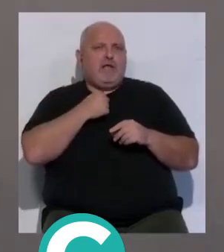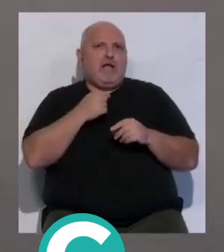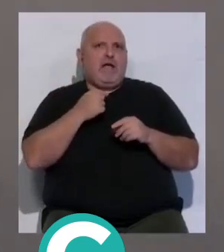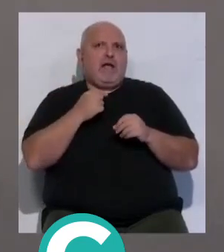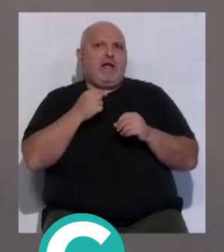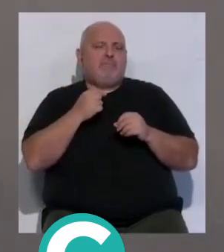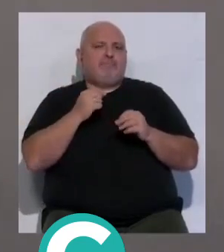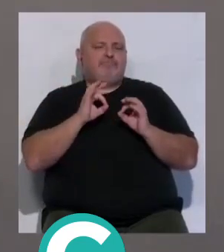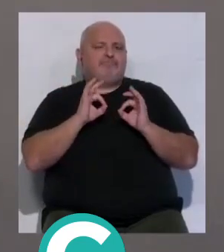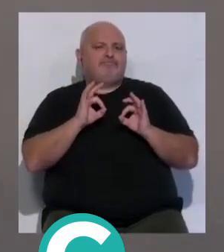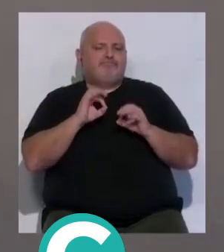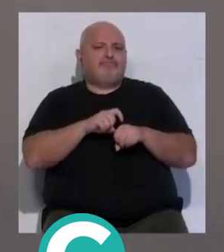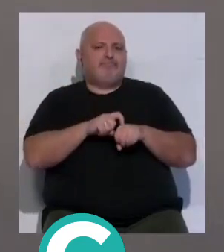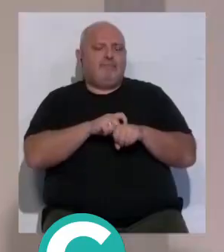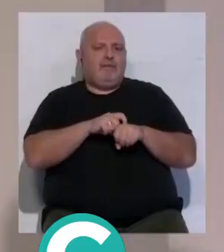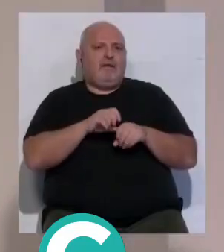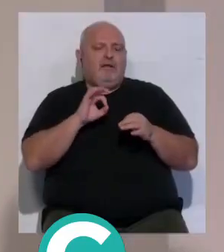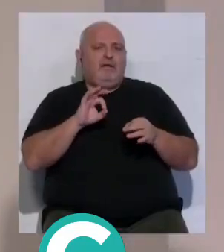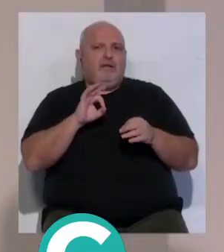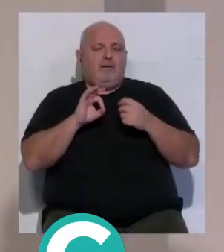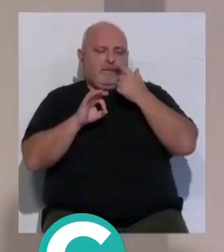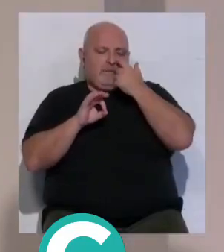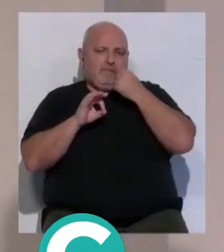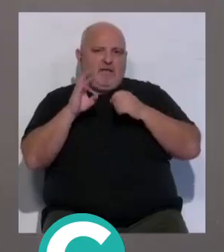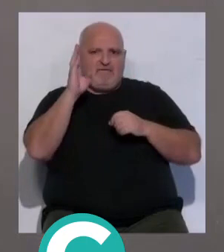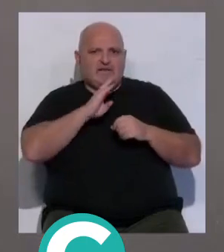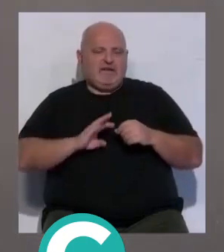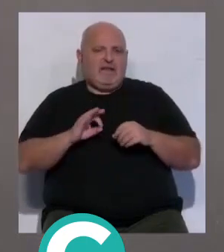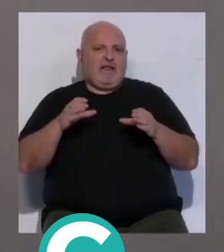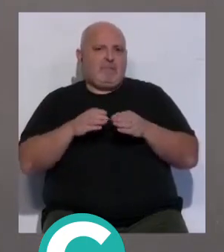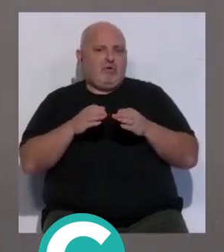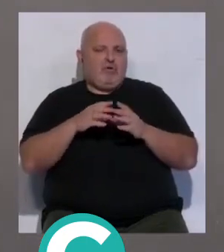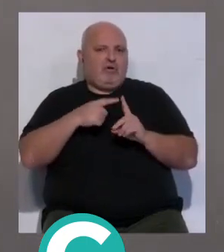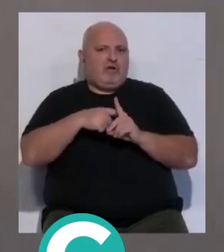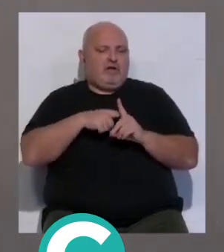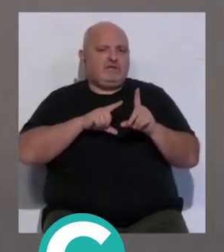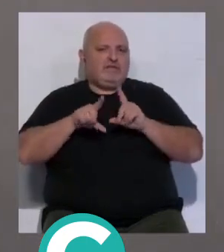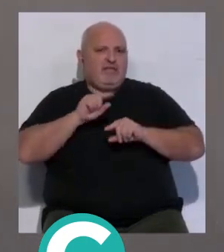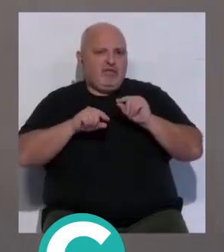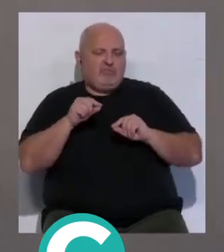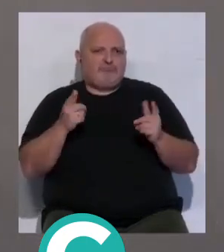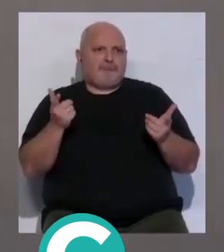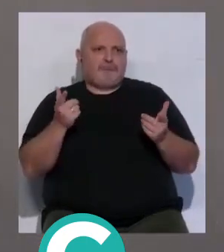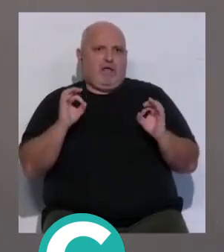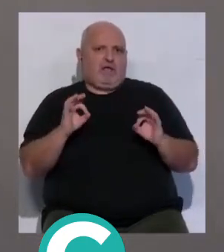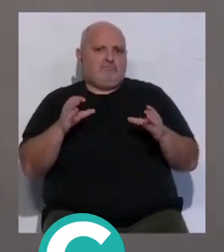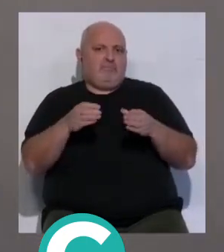como encaran los partidos los a nivel de equipo a nivel de selección Más allá de que se equivoquen